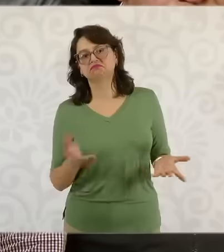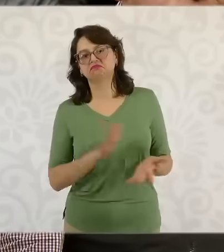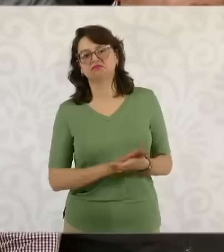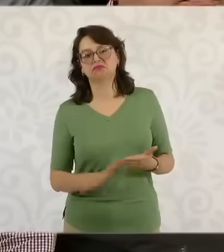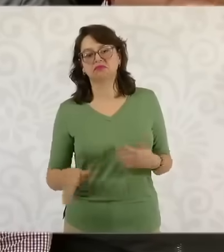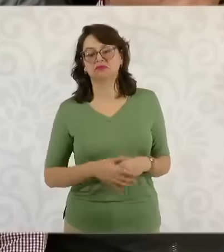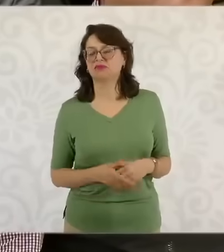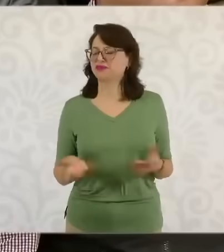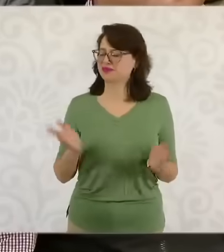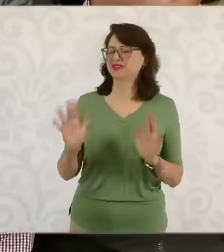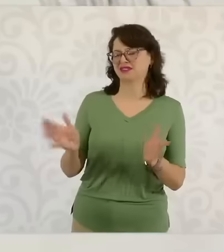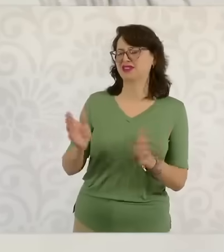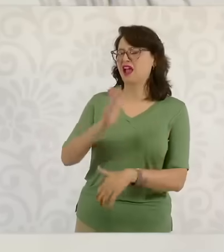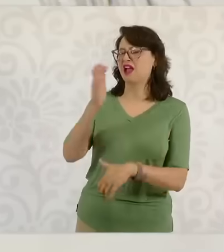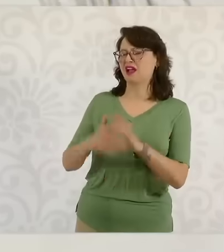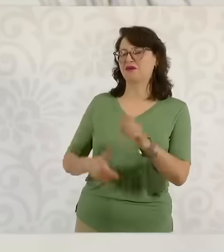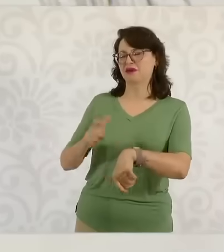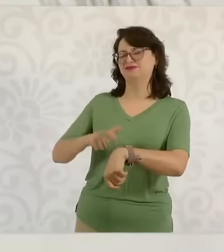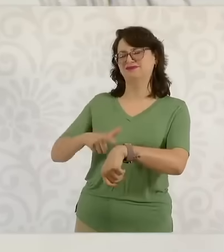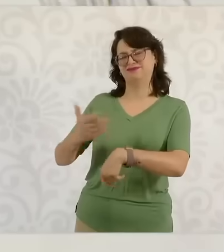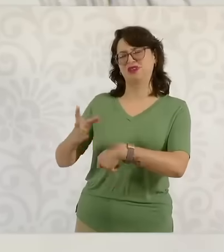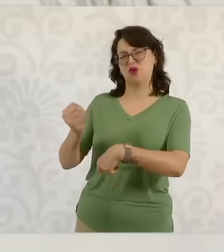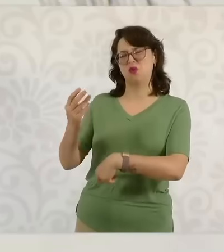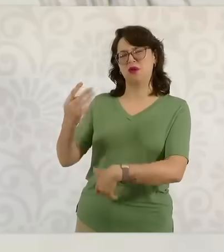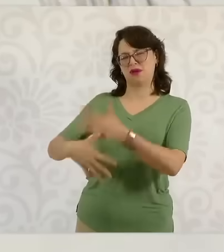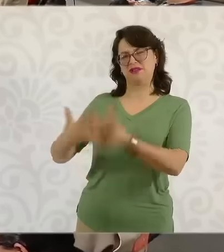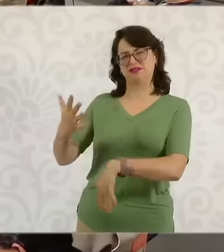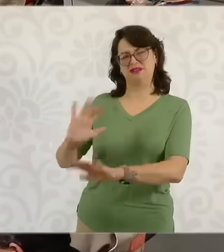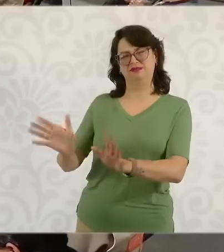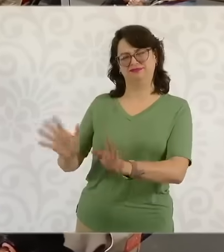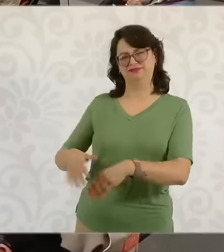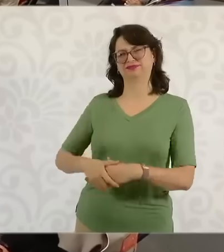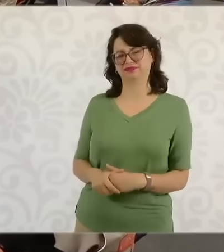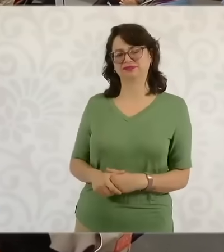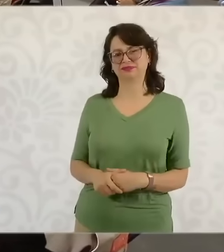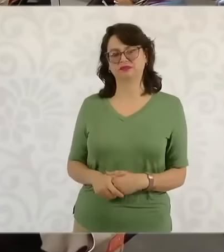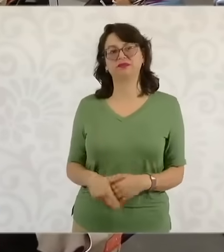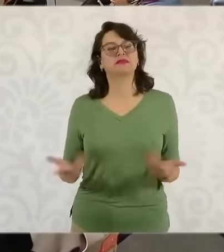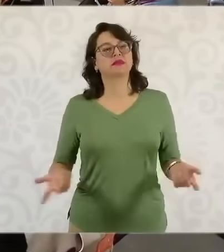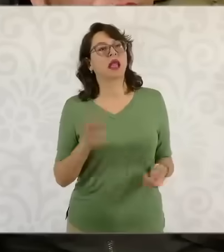cerrando este Reina Brizon 9:15 presidenta nada más Pemex y CFE se ha hecho algo para que ellos